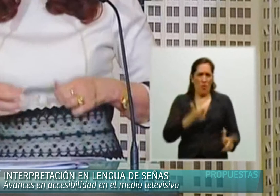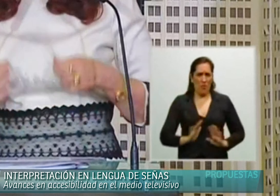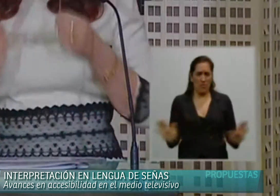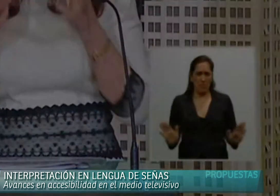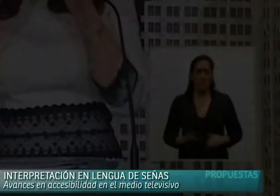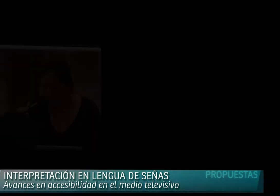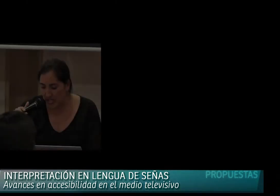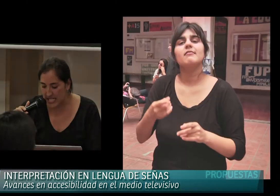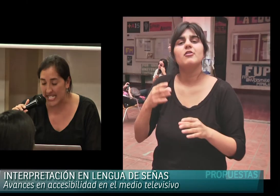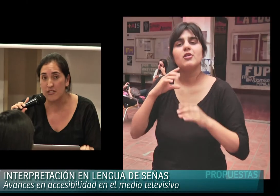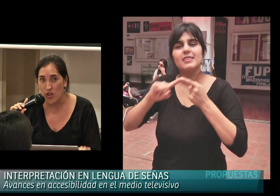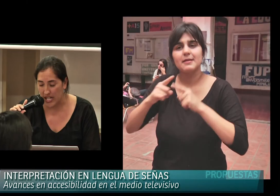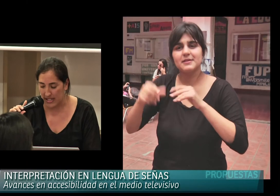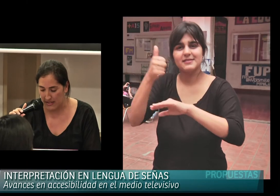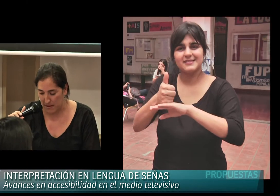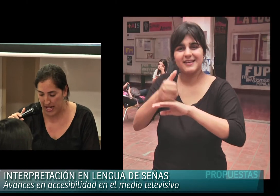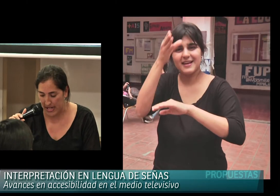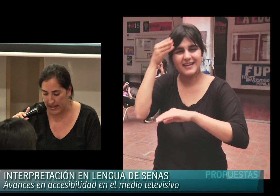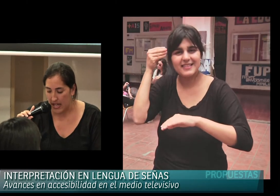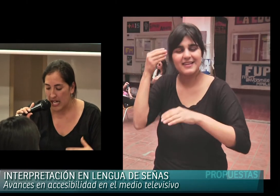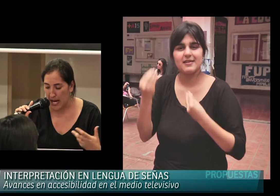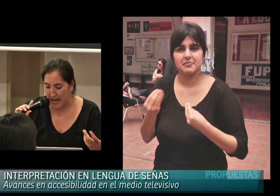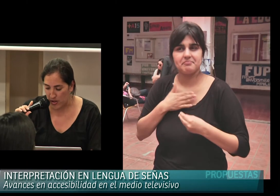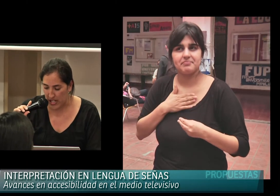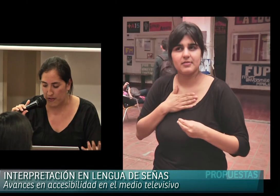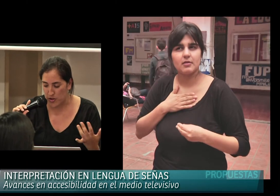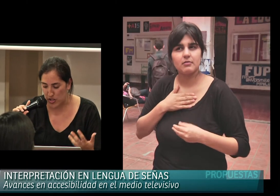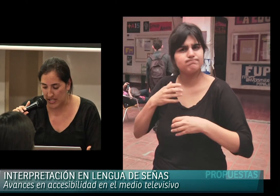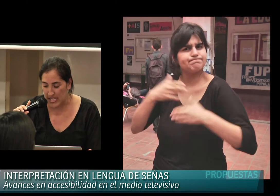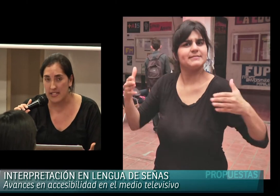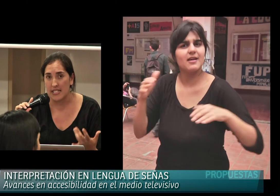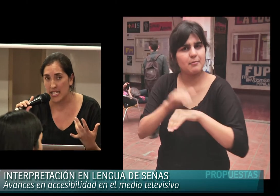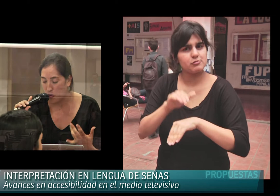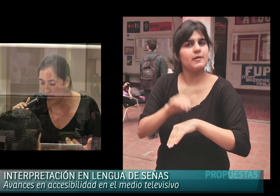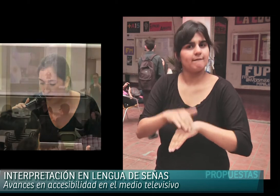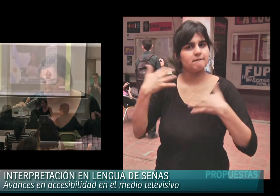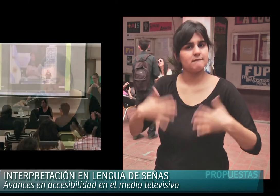Como intérprete de los discursos presidenciales, es una enorme responsabilidad porque son las palabras